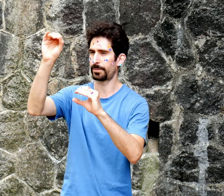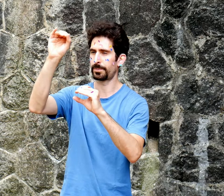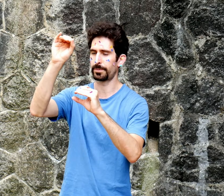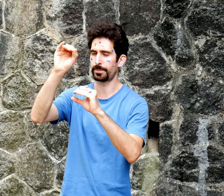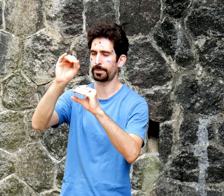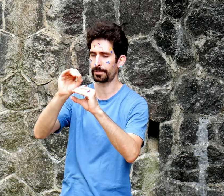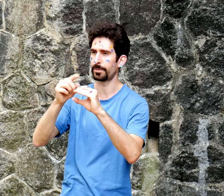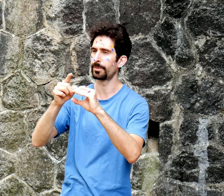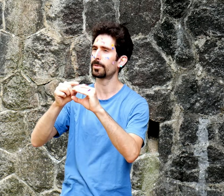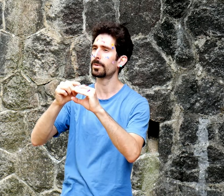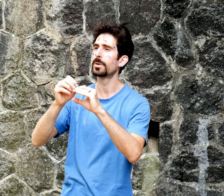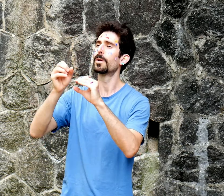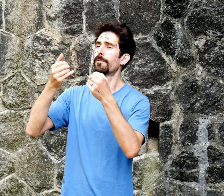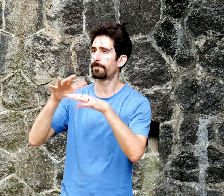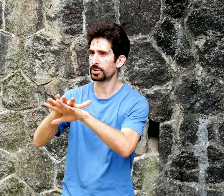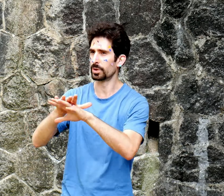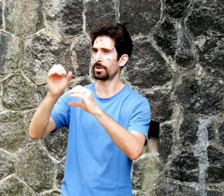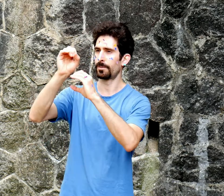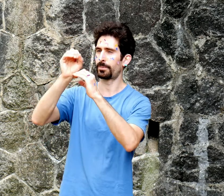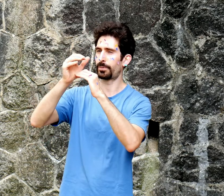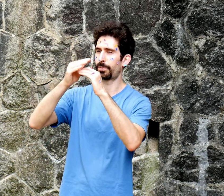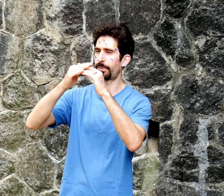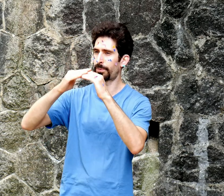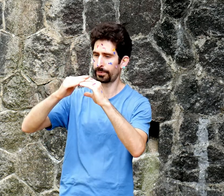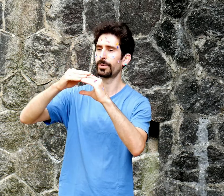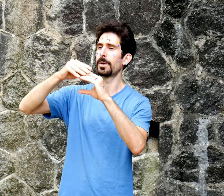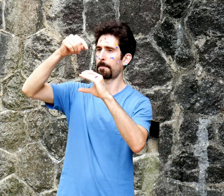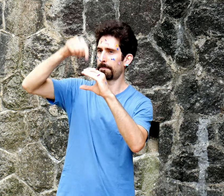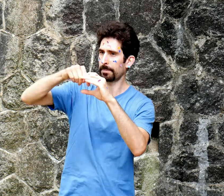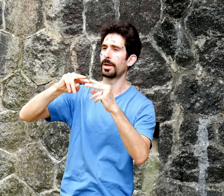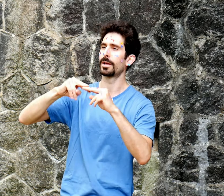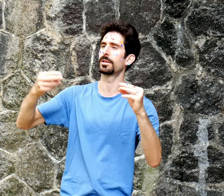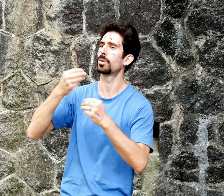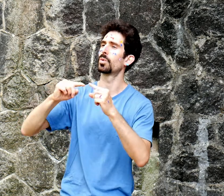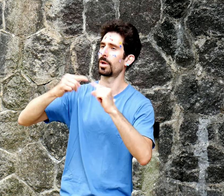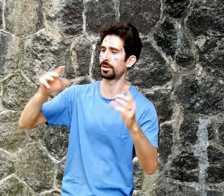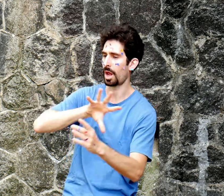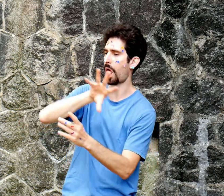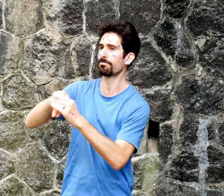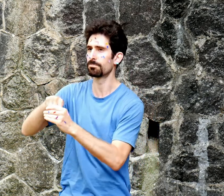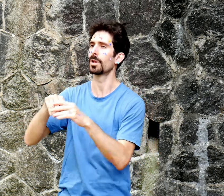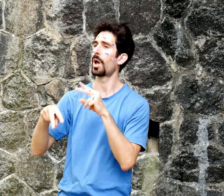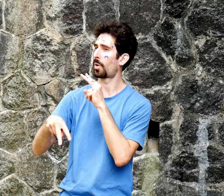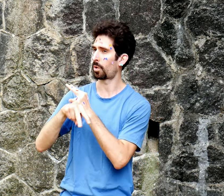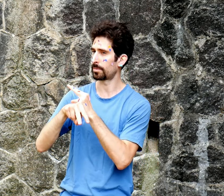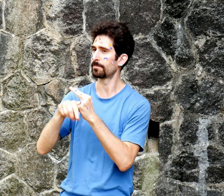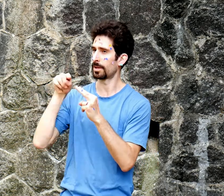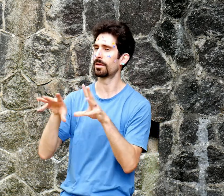En fusionnant avec la membrane de la cellule. Il injecte son ADN ou son ARN qui va s'insérer dans le chromosome de la cellule.